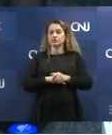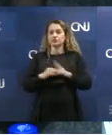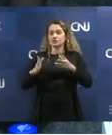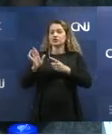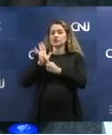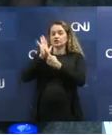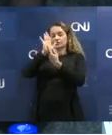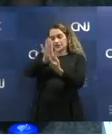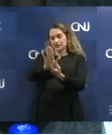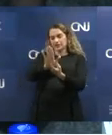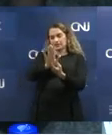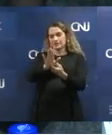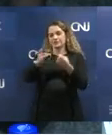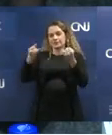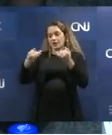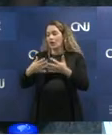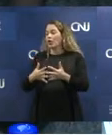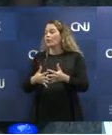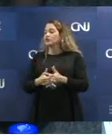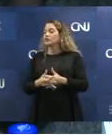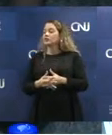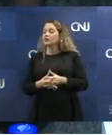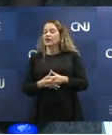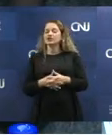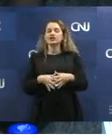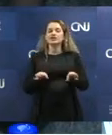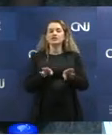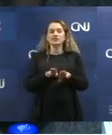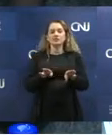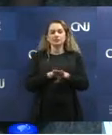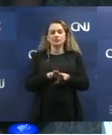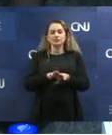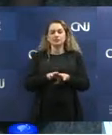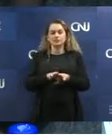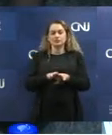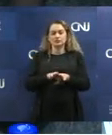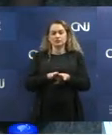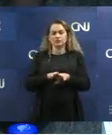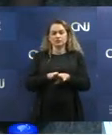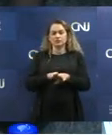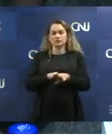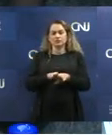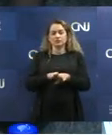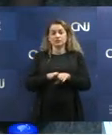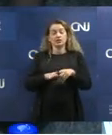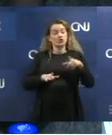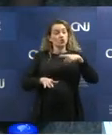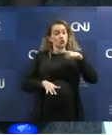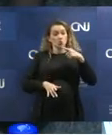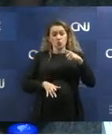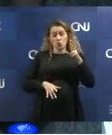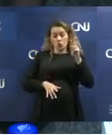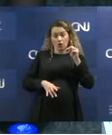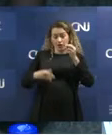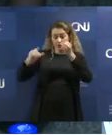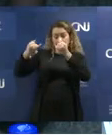Sua Excelência no seu voto e jamais mencionou que o início do prazo prescricional